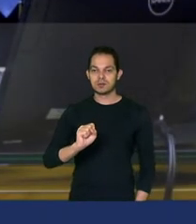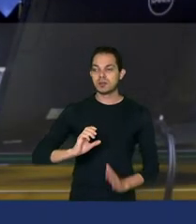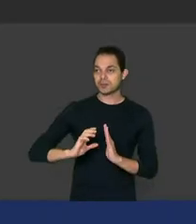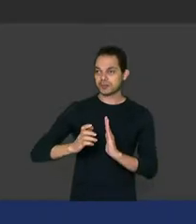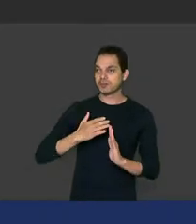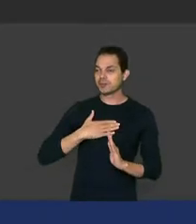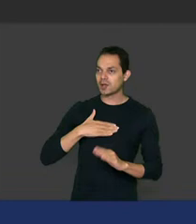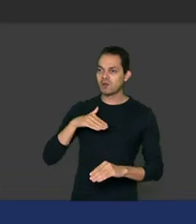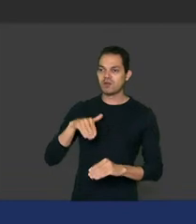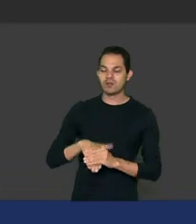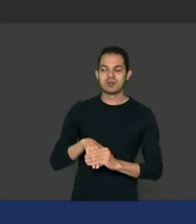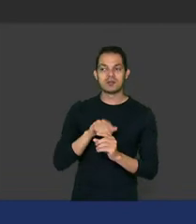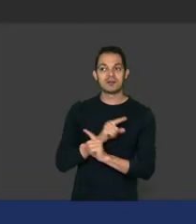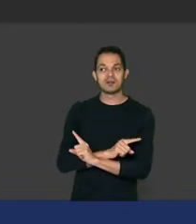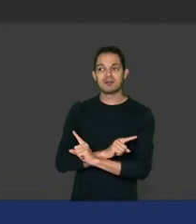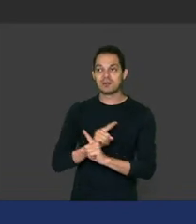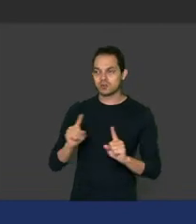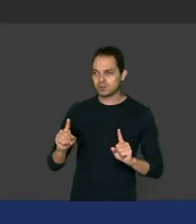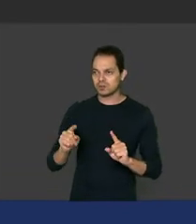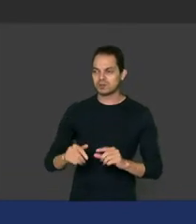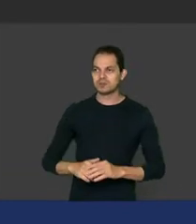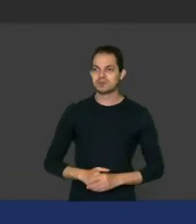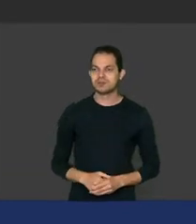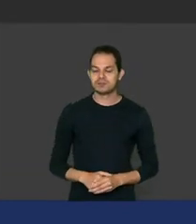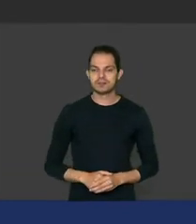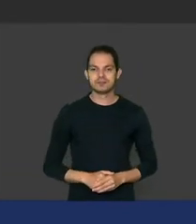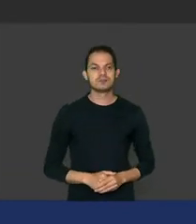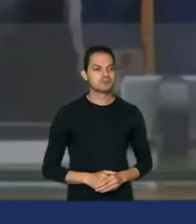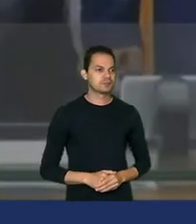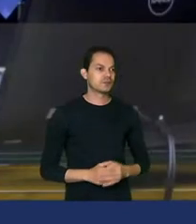[DEPUTADO]: O REPUBLICANOS ENCAMINHA O VOTO NÃO É EMENDA, PRESIDENTE. -- [PRESIDENTE]: MUITO